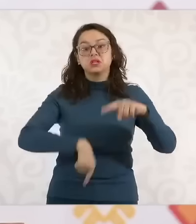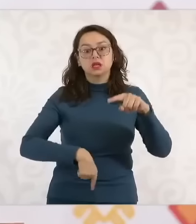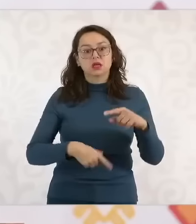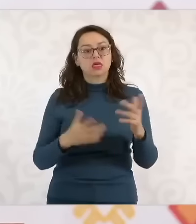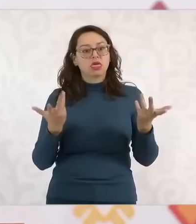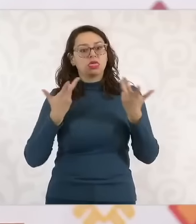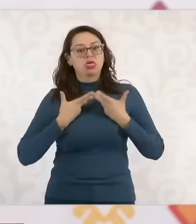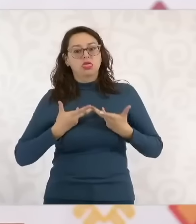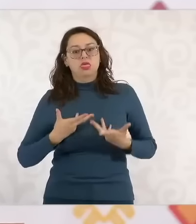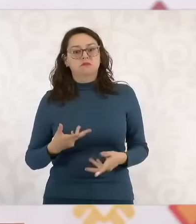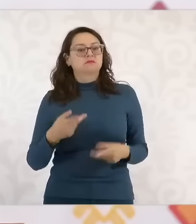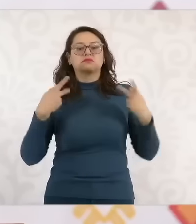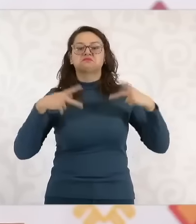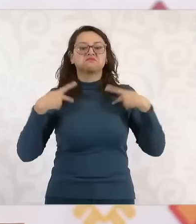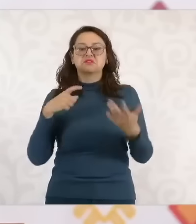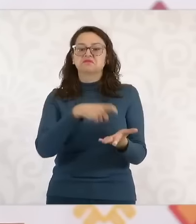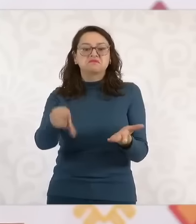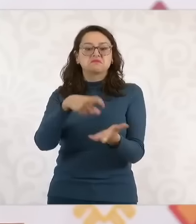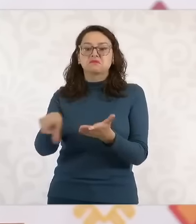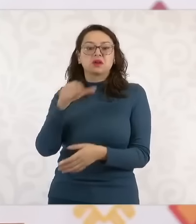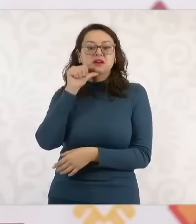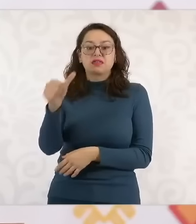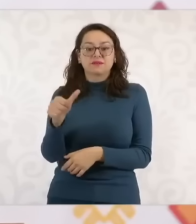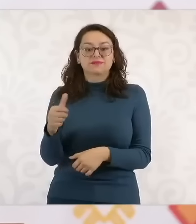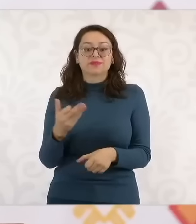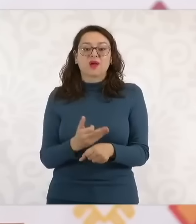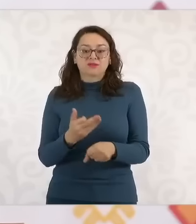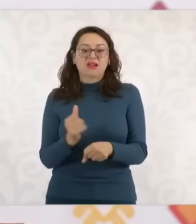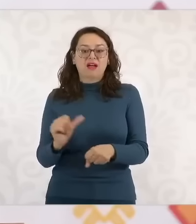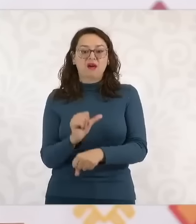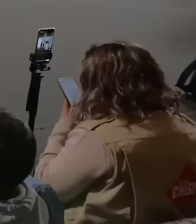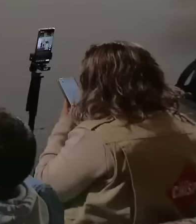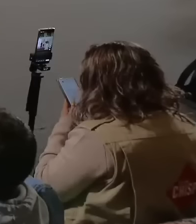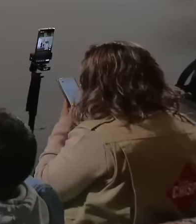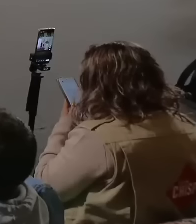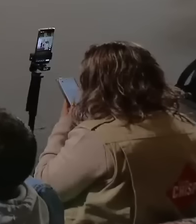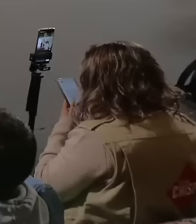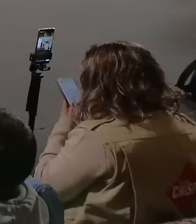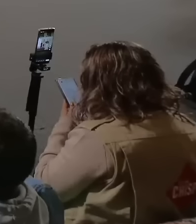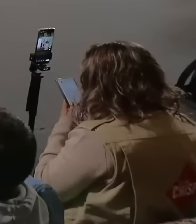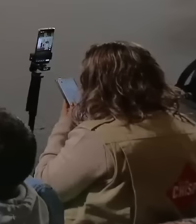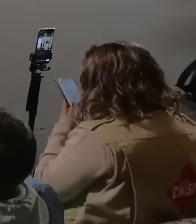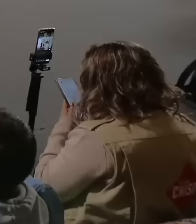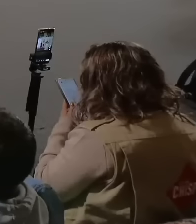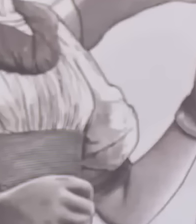los vehículos eléctricos, pues evidentemente tienen menos demanda en los Estados Unidos y